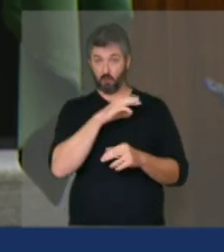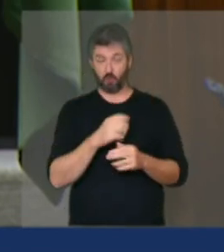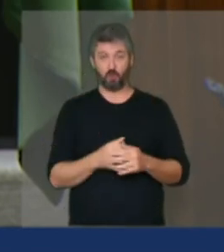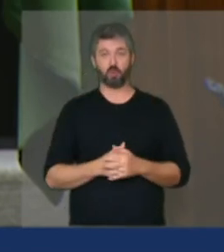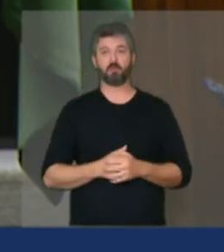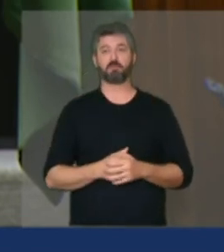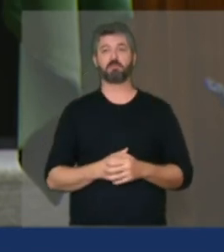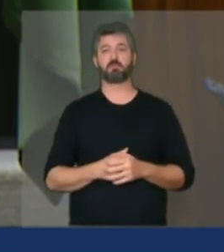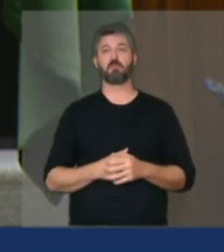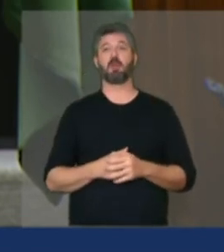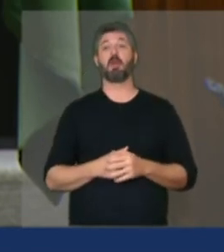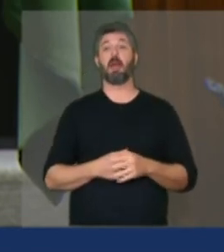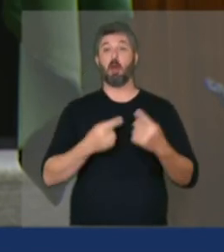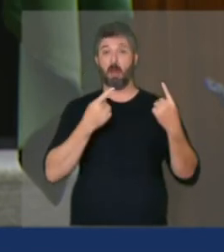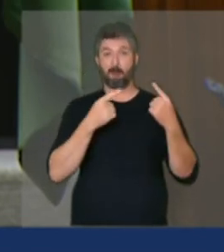AMEAÇA O PAÍS COM GOLPE. COLOCOU ATÉ O MINISTRO DA